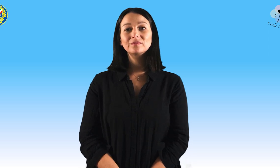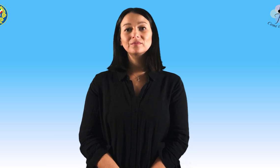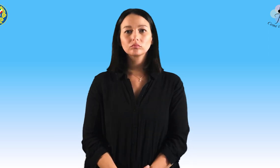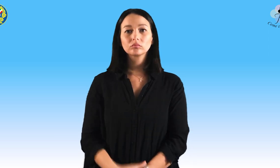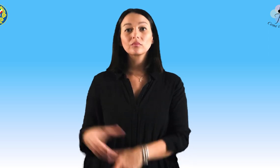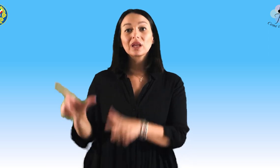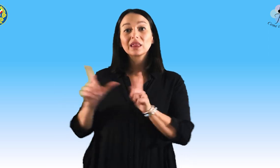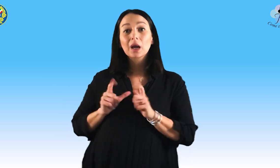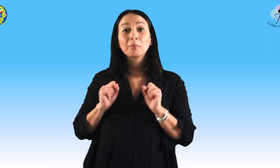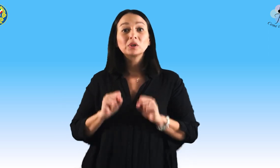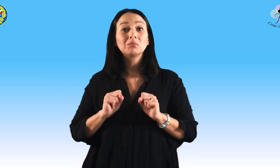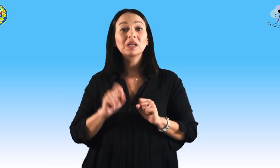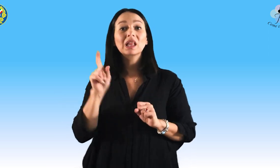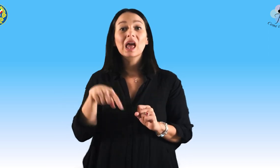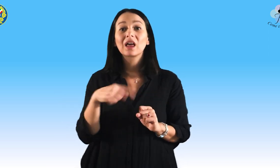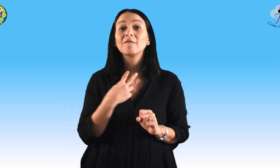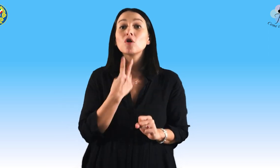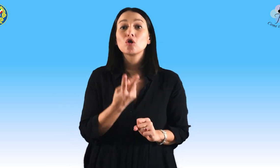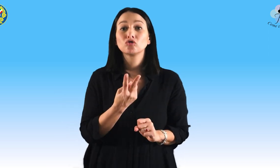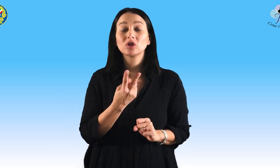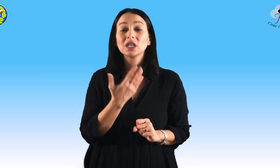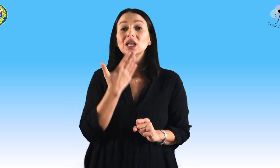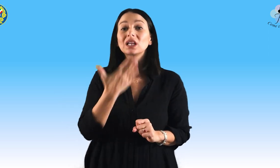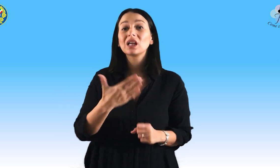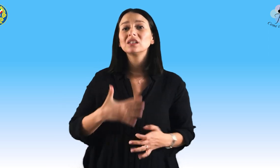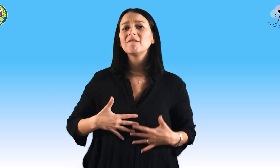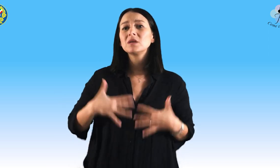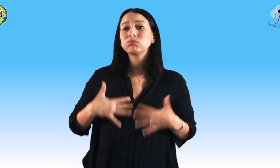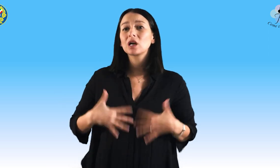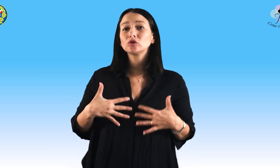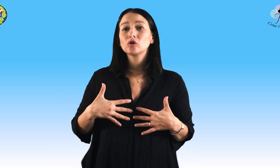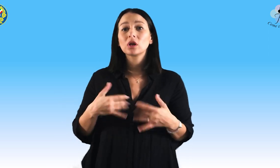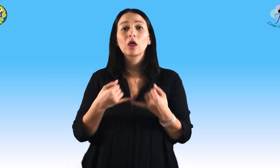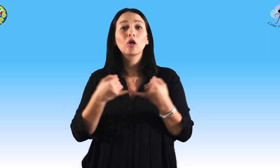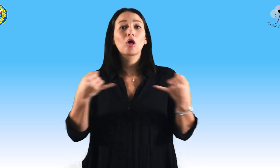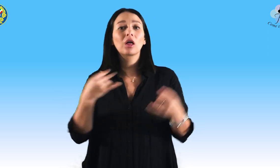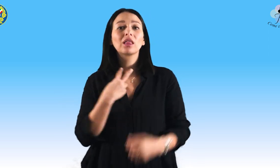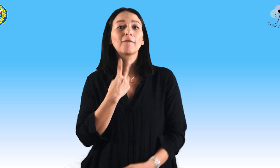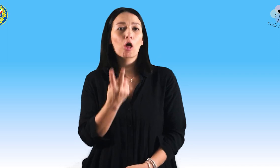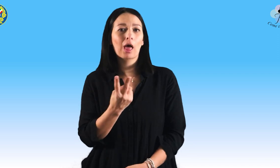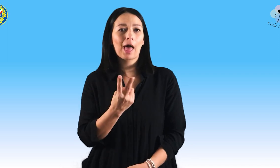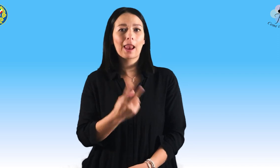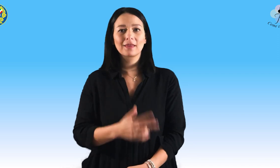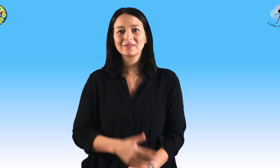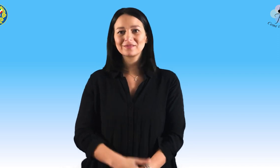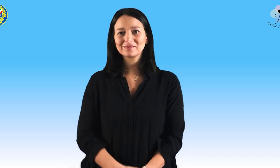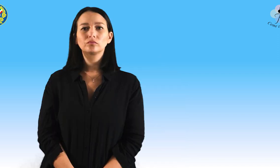Consente l’emissione dei suoni attraverso la vibrazione delle corde vocali.